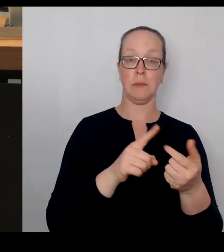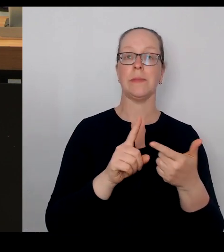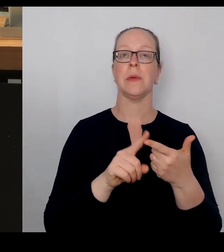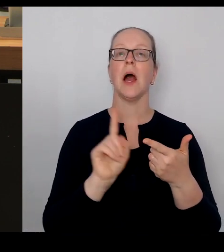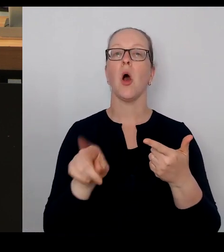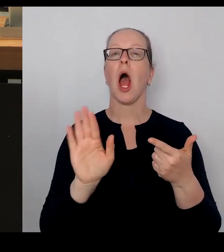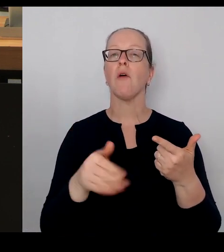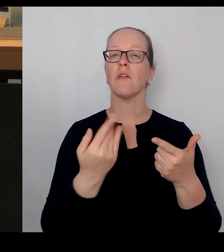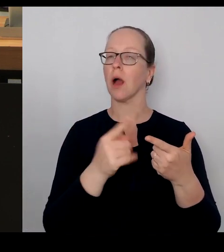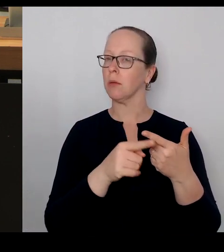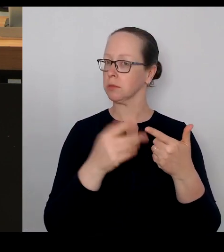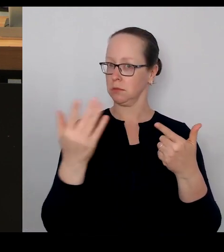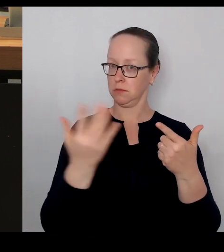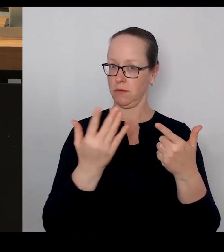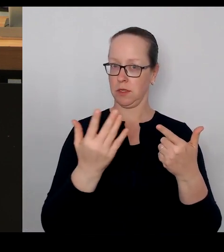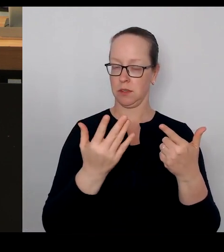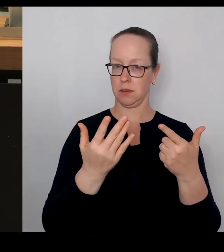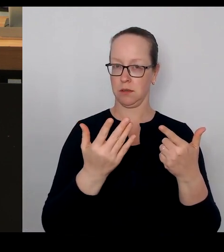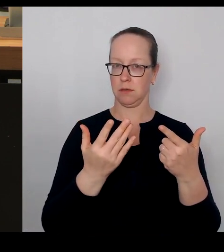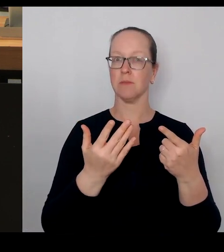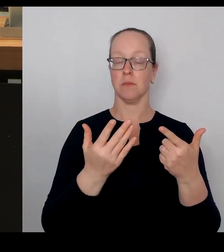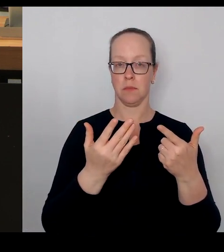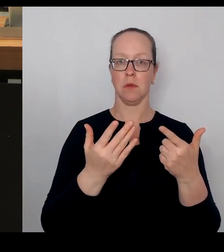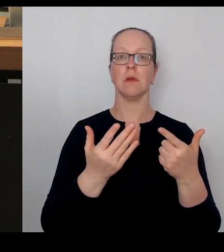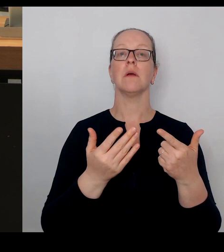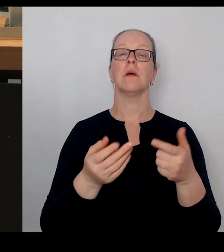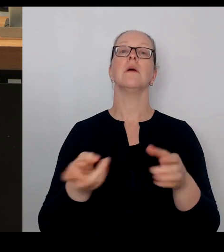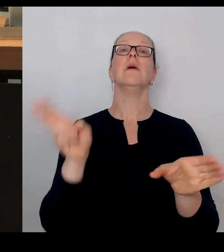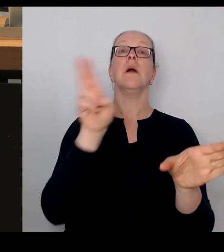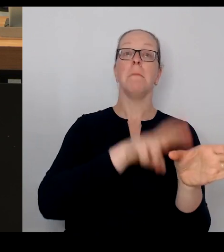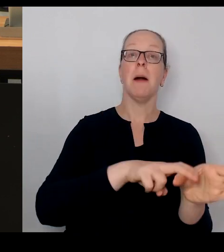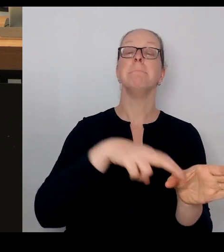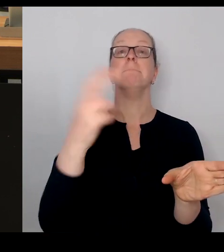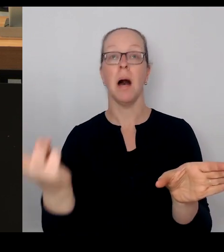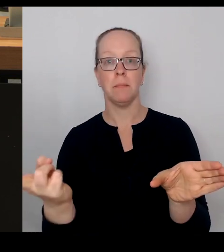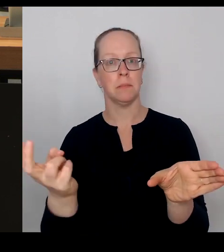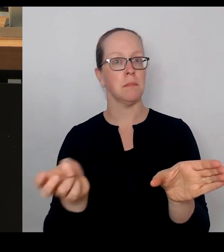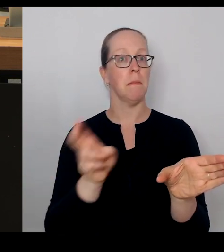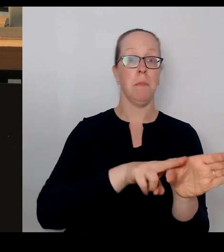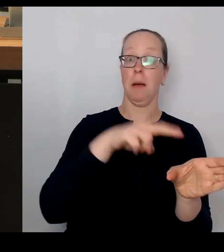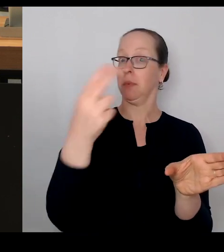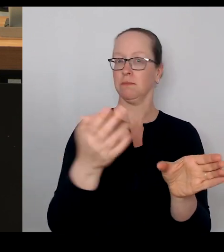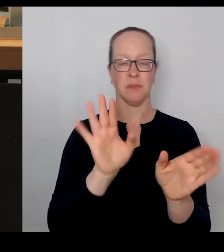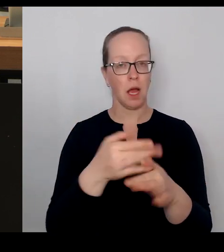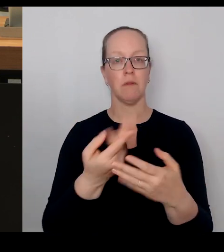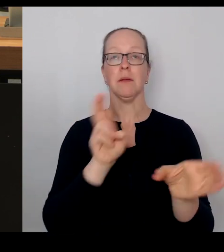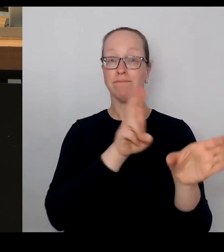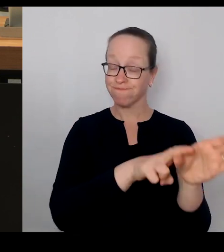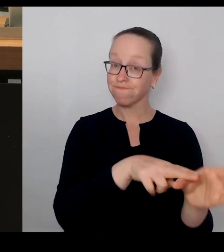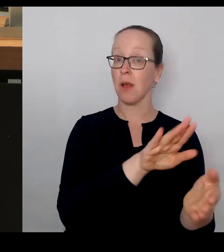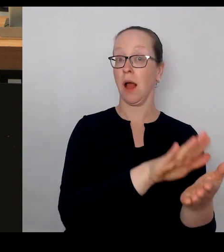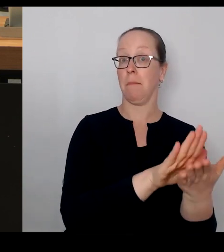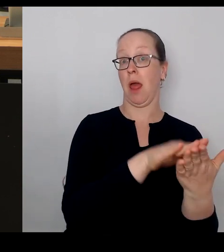den Bus zu lenken. Und auch da ist das Verhalten, was Ihre Partei Vertreterin Ihrer Partei in den letzten Jahren an den